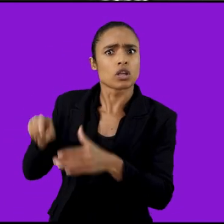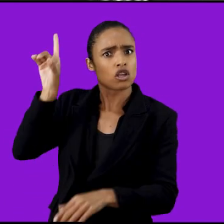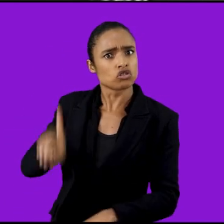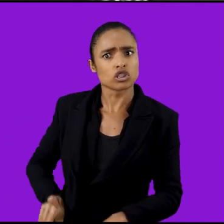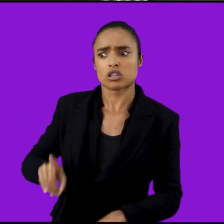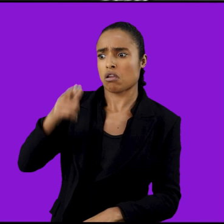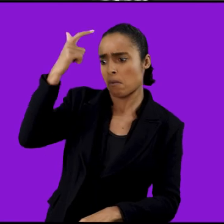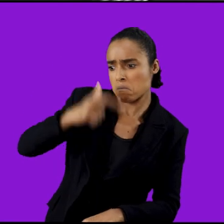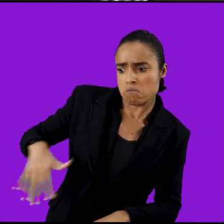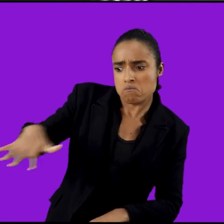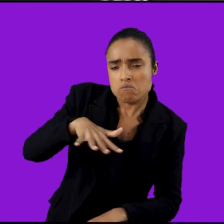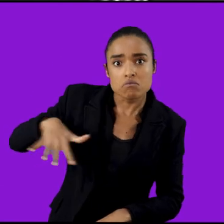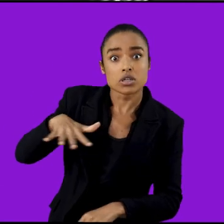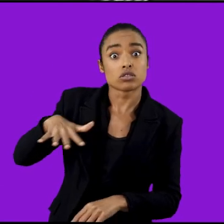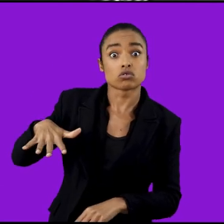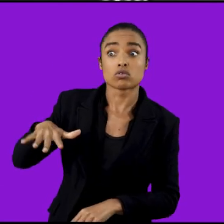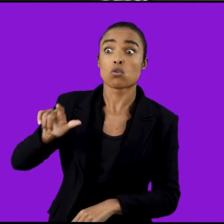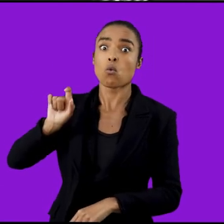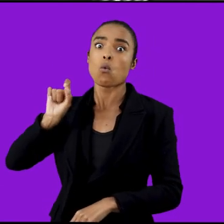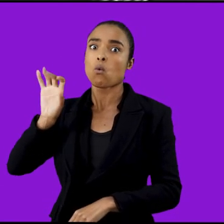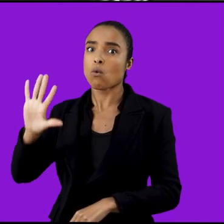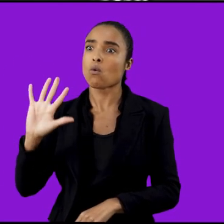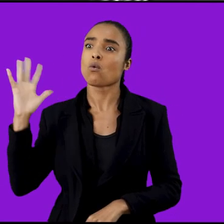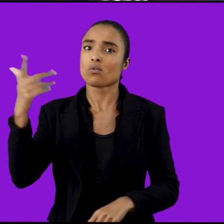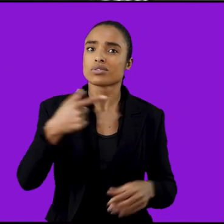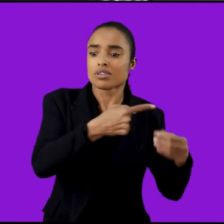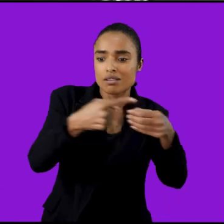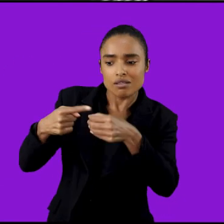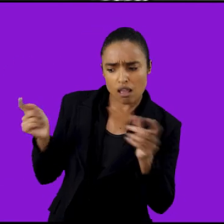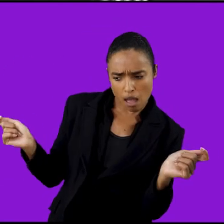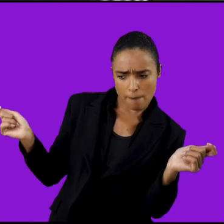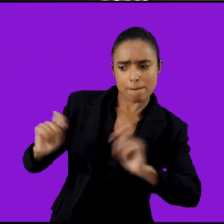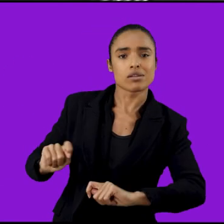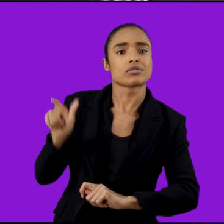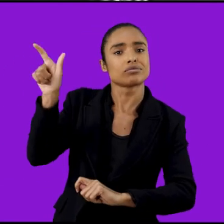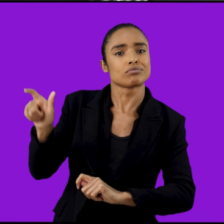Várias daquelas cidades decidiram permitir que as pessoas pretas acessassem aquelas piscinas.